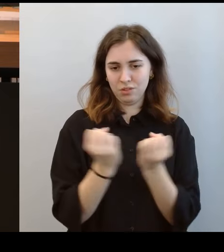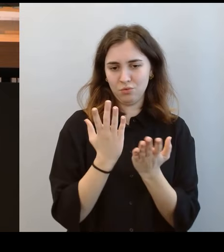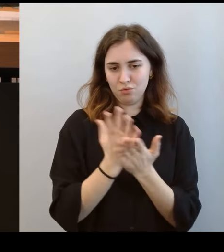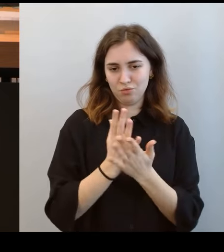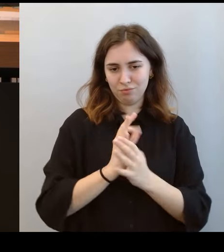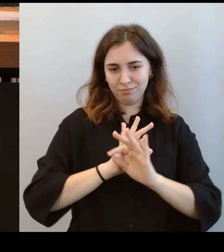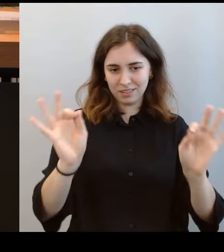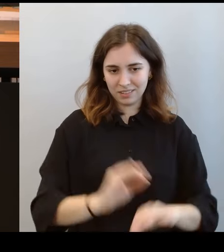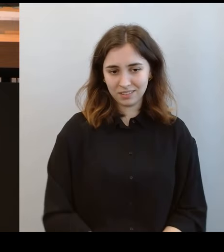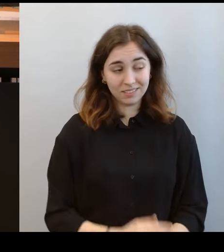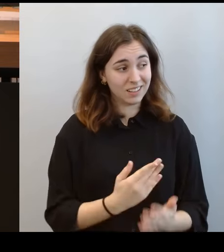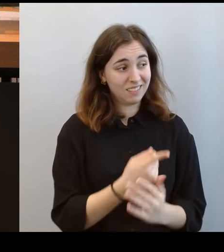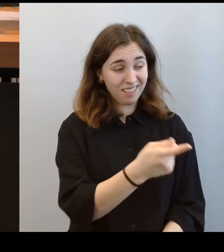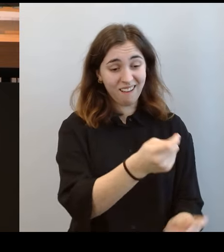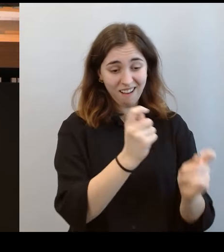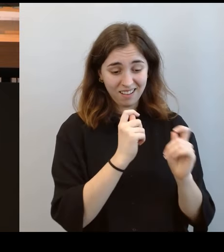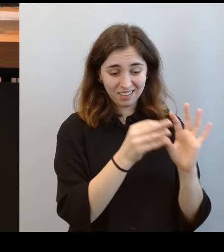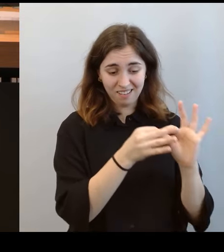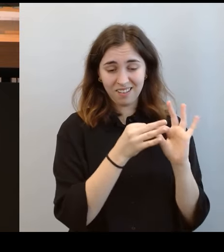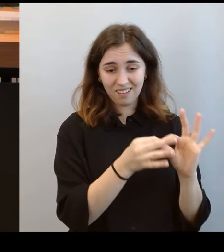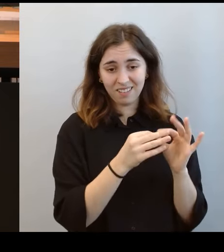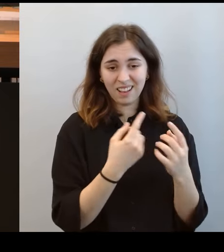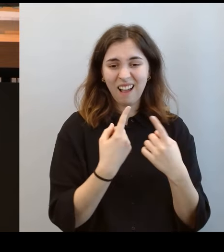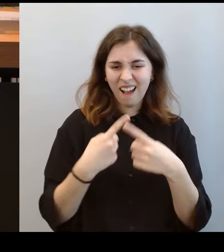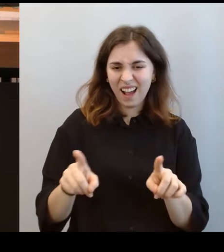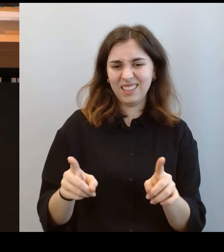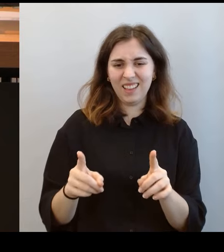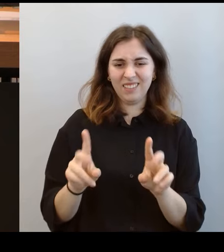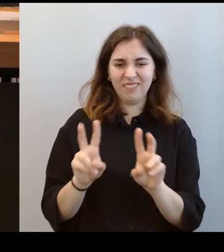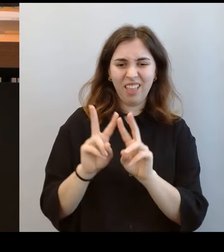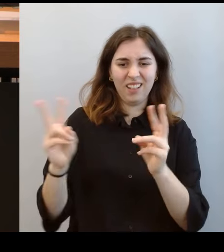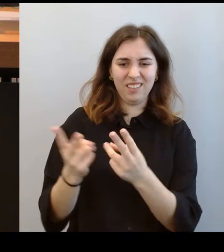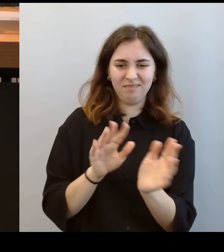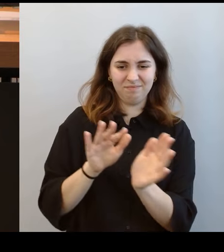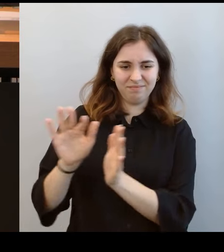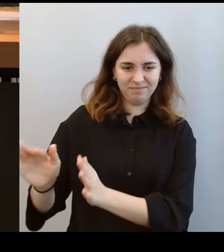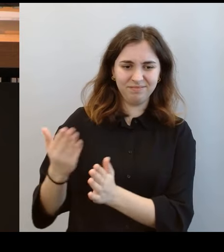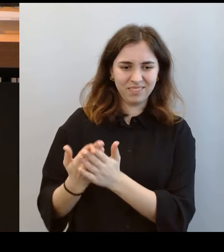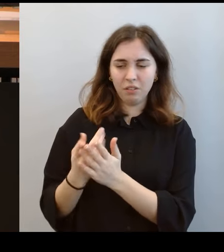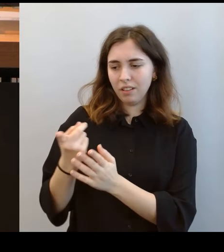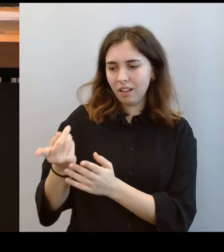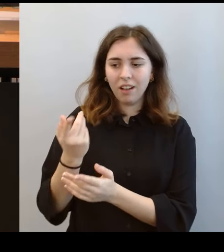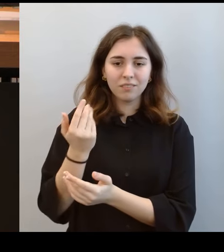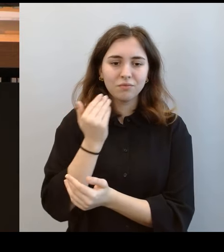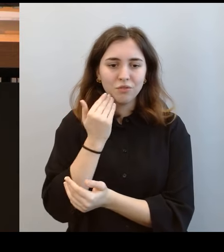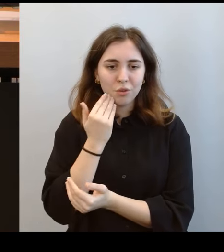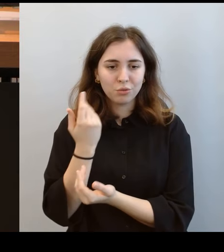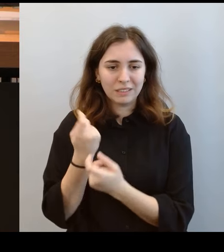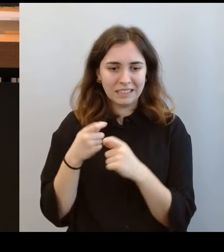Verhältnisse geschrieben, die in einer entspannten Wohnungssituation mit einem Überhang an Sozialwohnungen wäre.